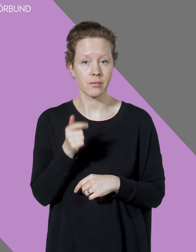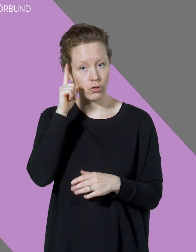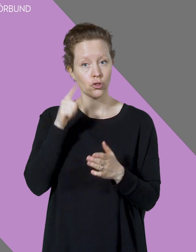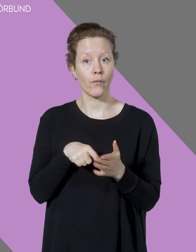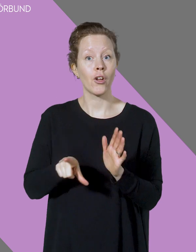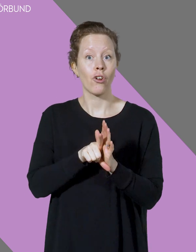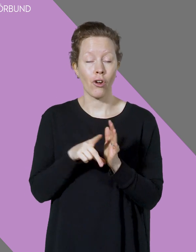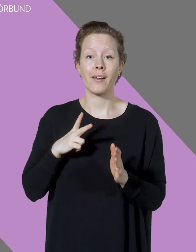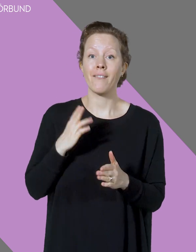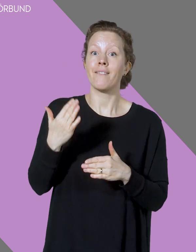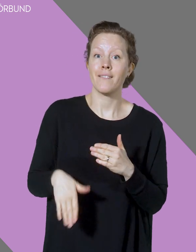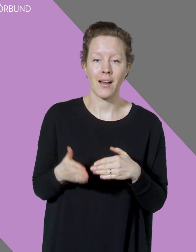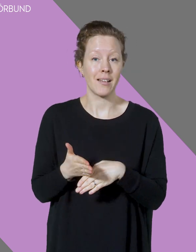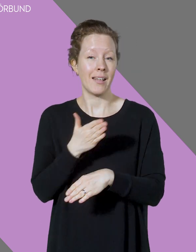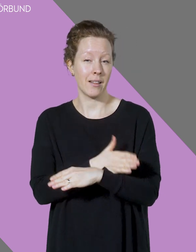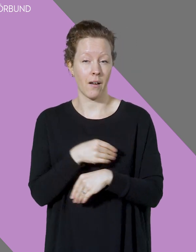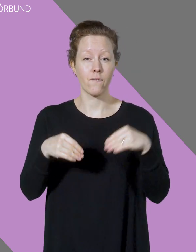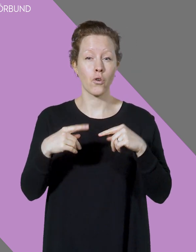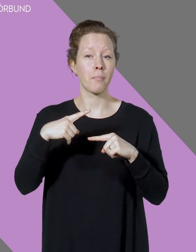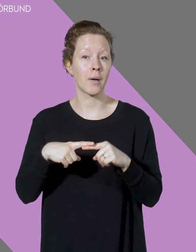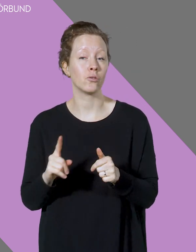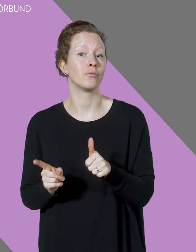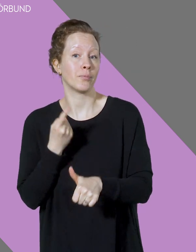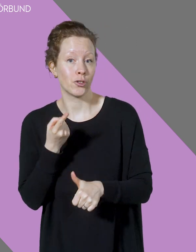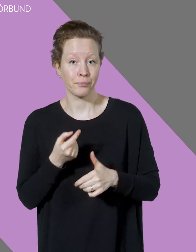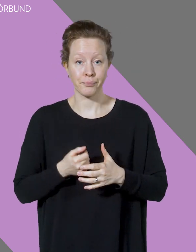bästa för att lagen ska kunna ros i land före valpausen.